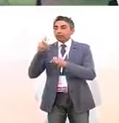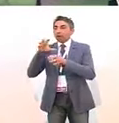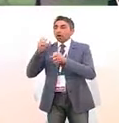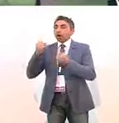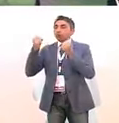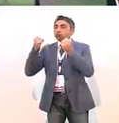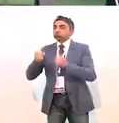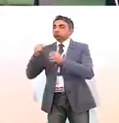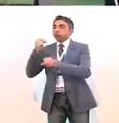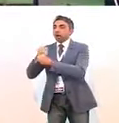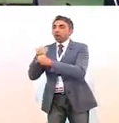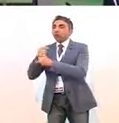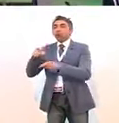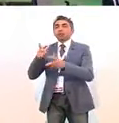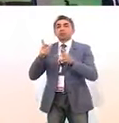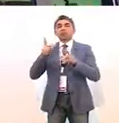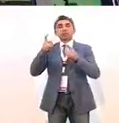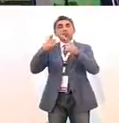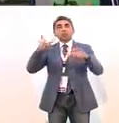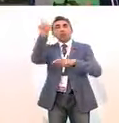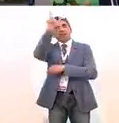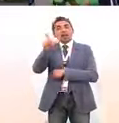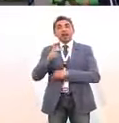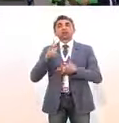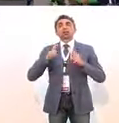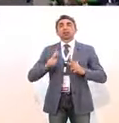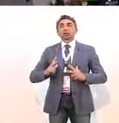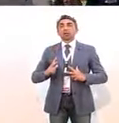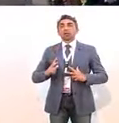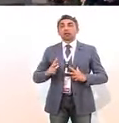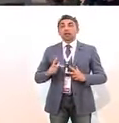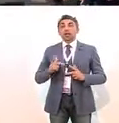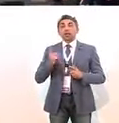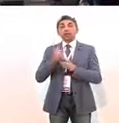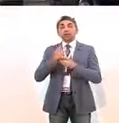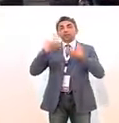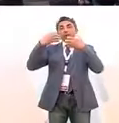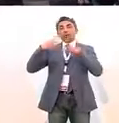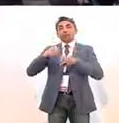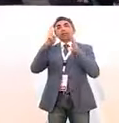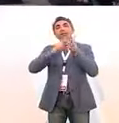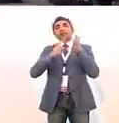questo Paese è un Paese più tranquillo. Ridurre le tasse a chi crea lavoro.